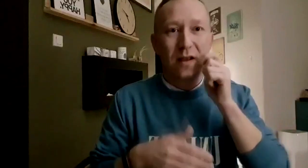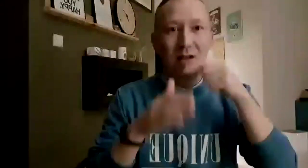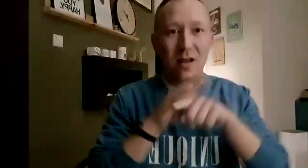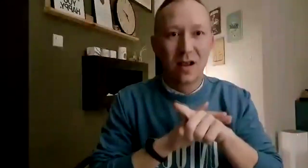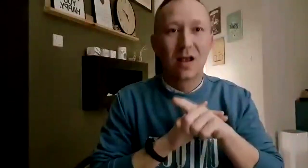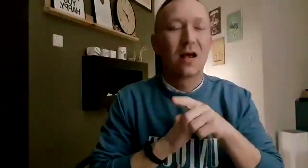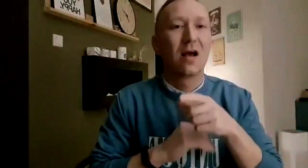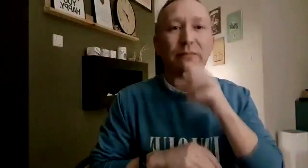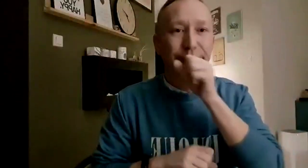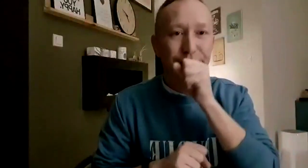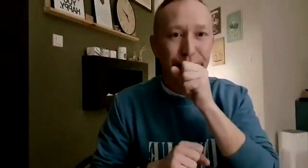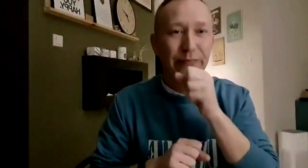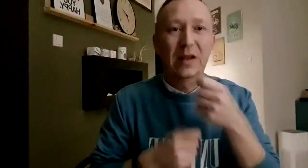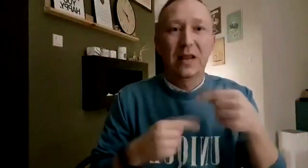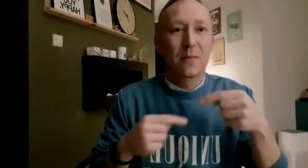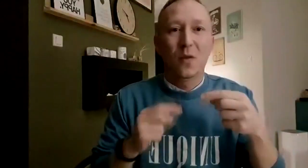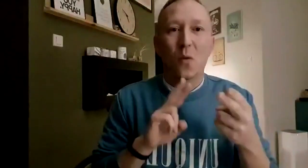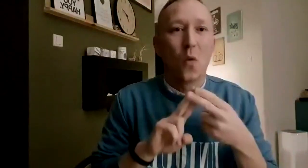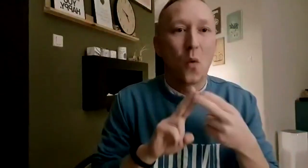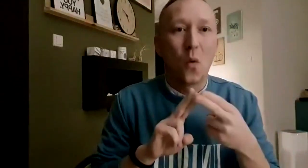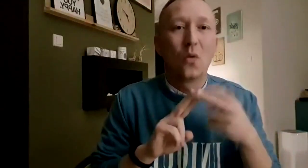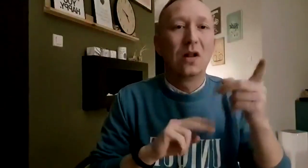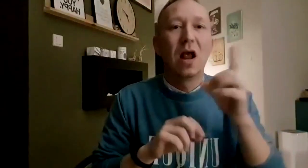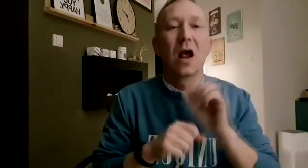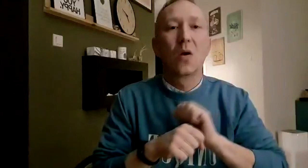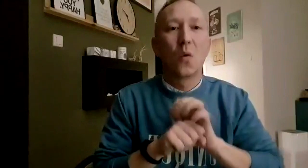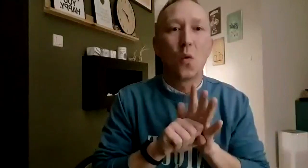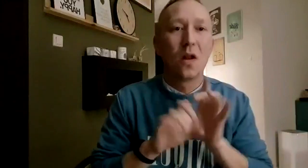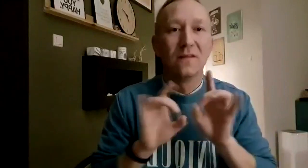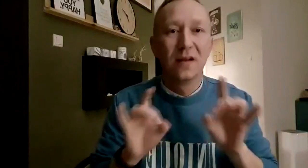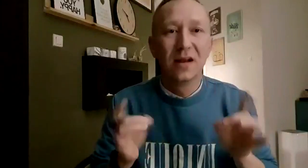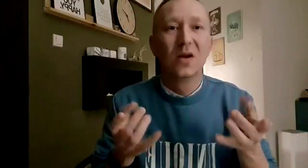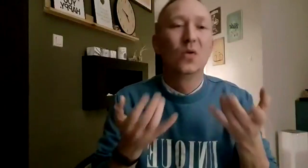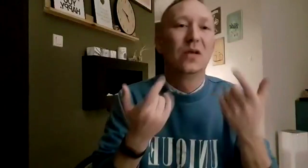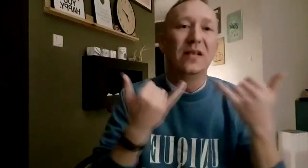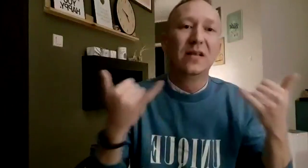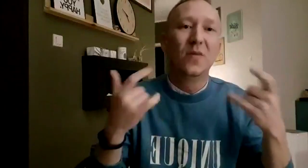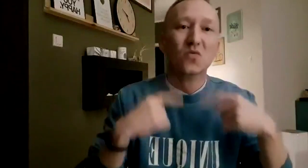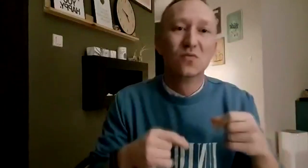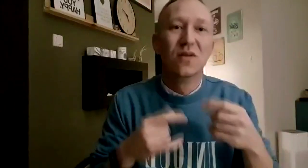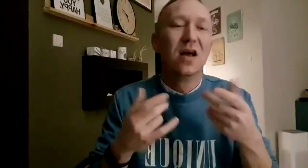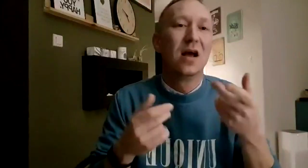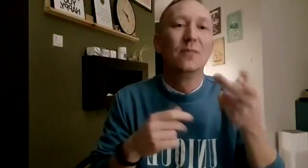że jedna kobieta była chora i nie poinformowała czy zataiła, że może miała styczność z koronawirusem.